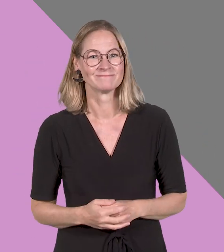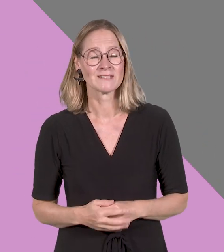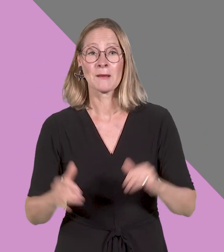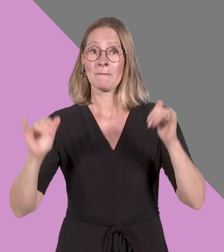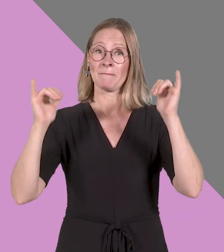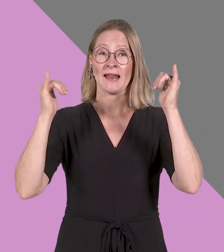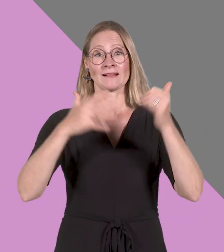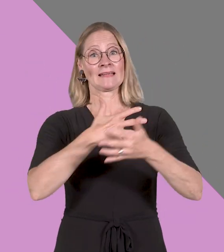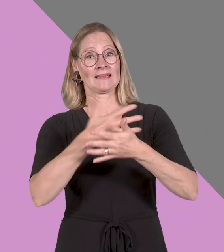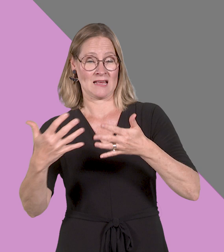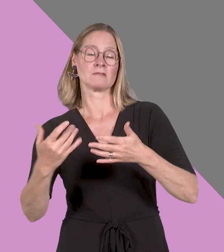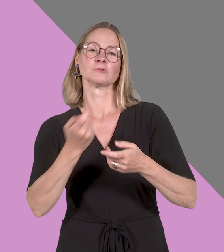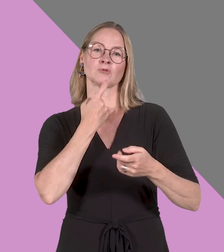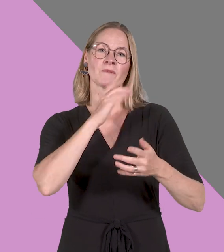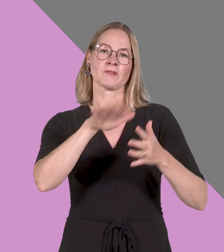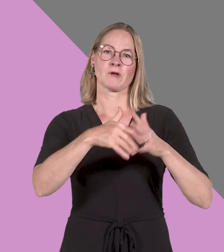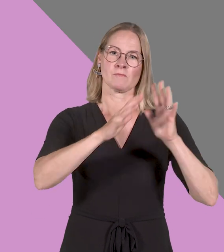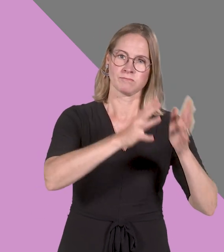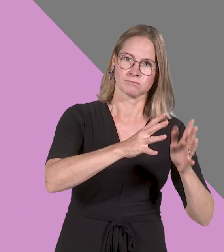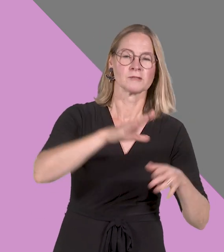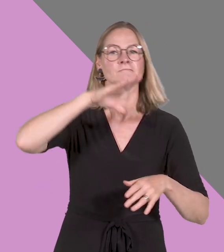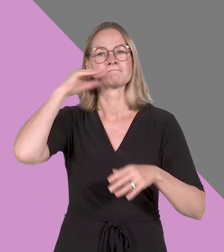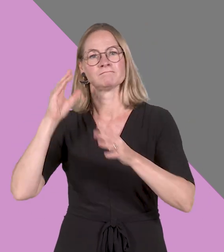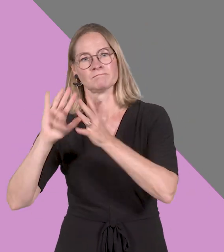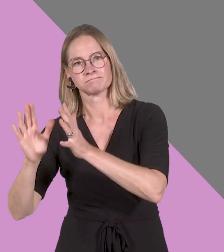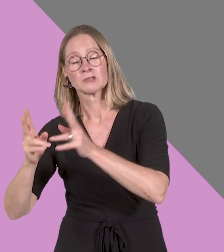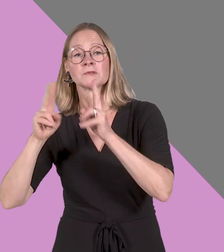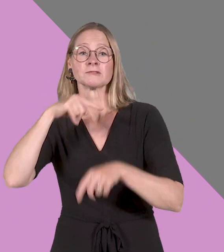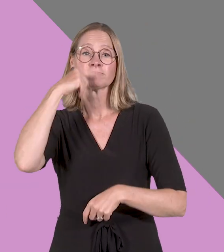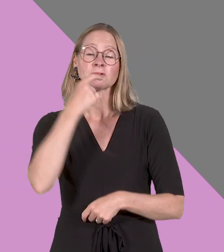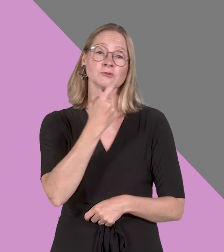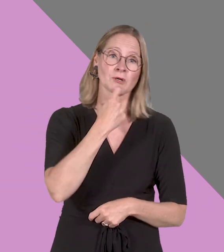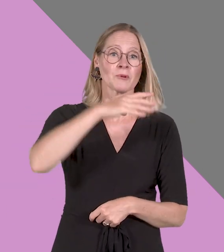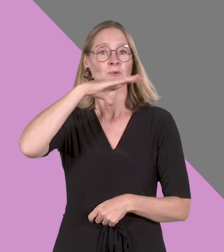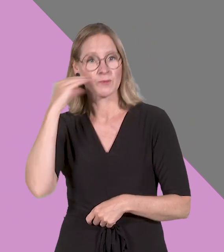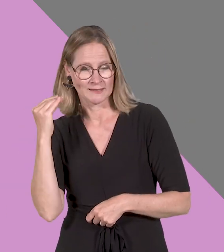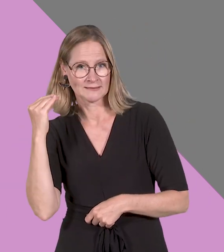Bileiden kielinä on suomalainen ja suomenruotsalainen viittomakieli - sekä suomi ja ruotsi.